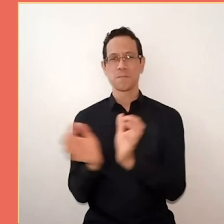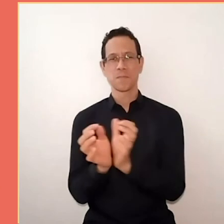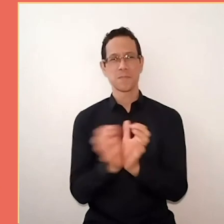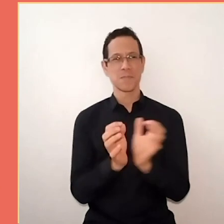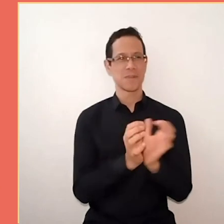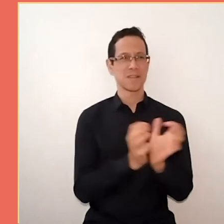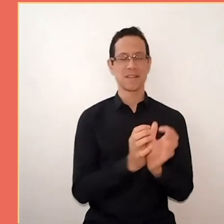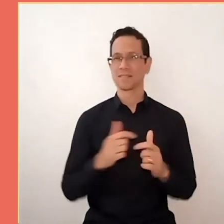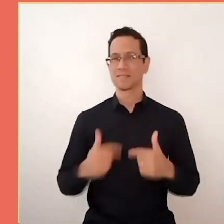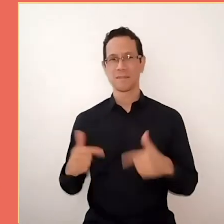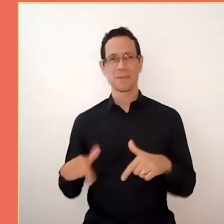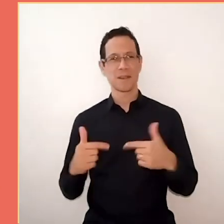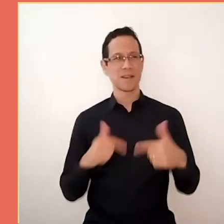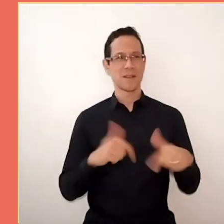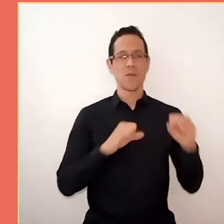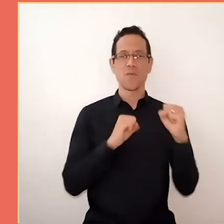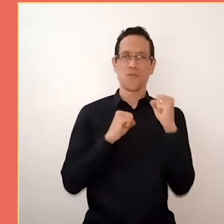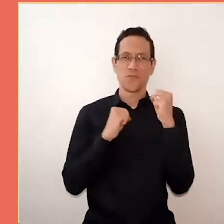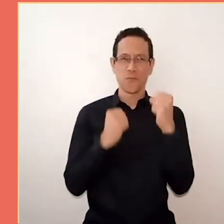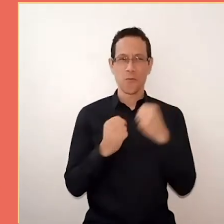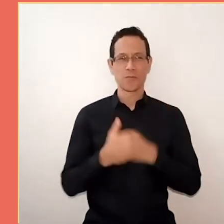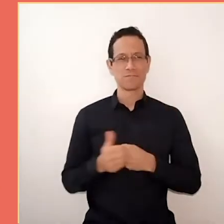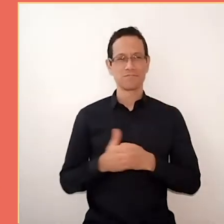com tanta dedicação, carinho e cuidado para realizar esse evento.